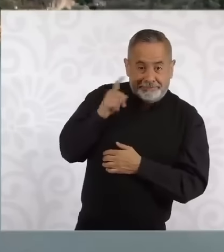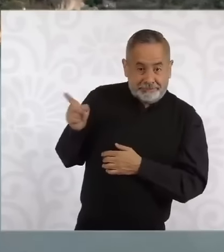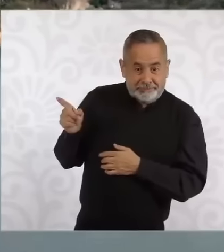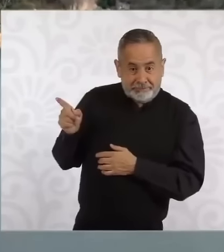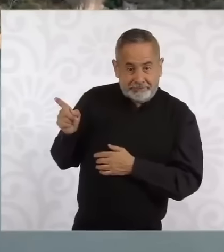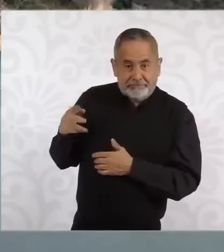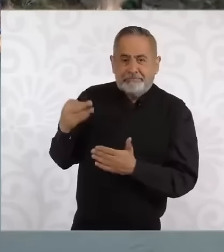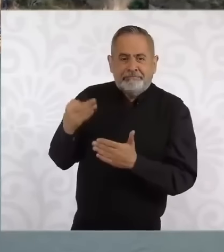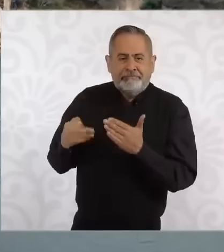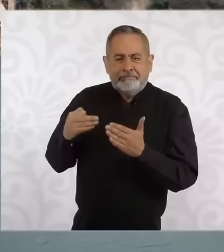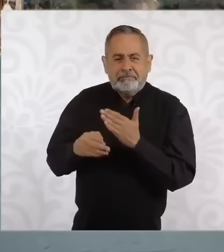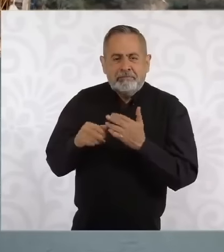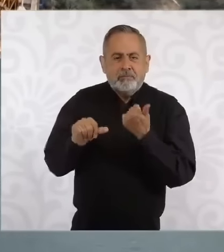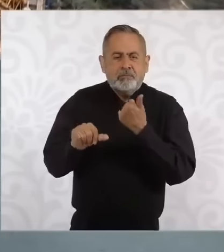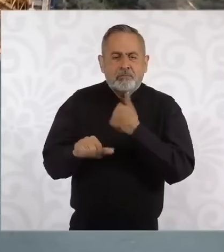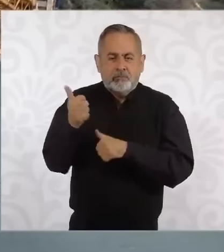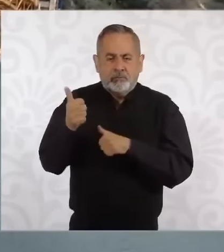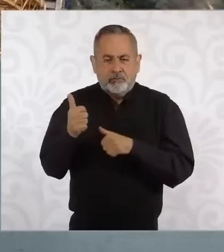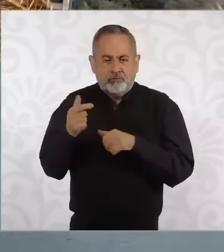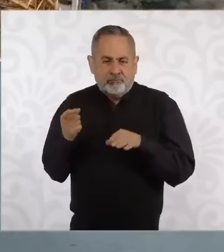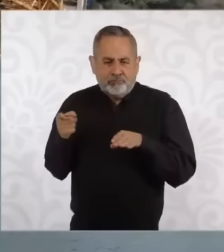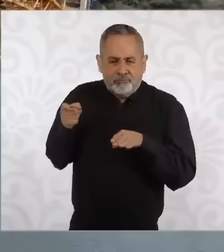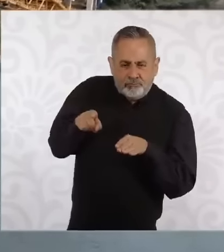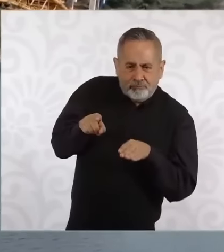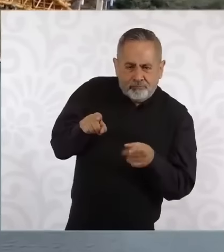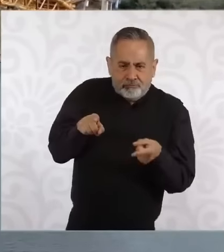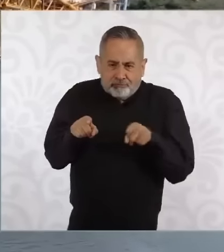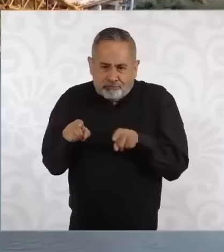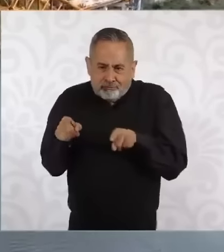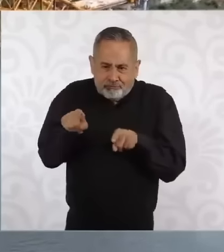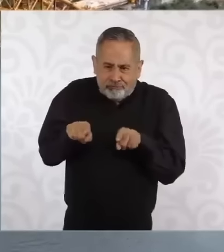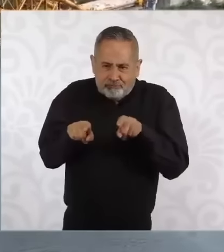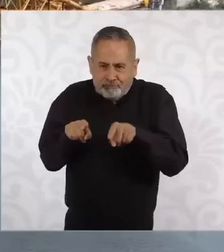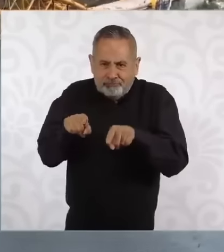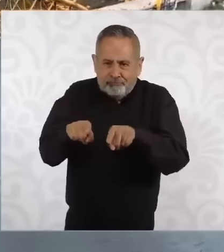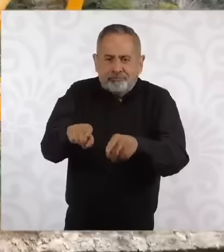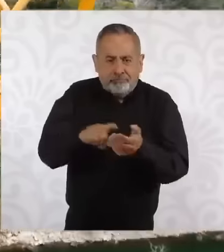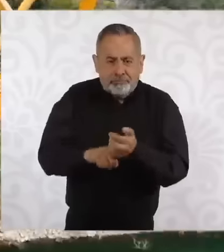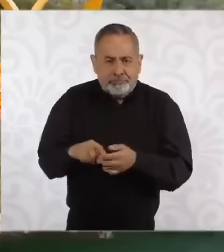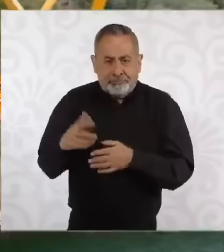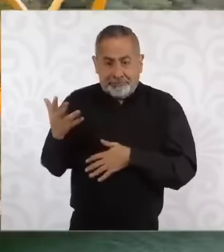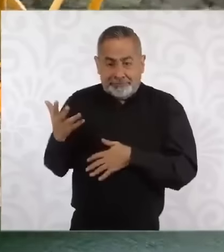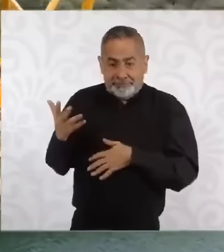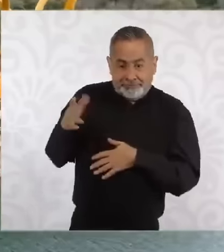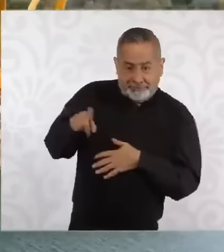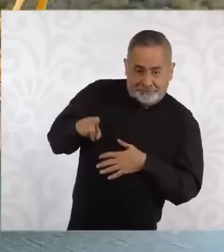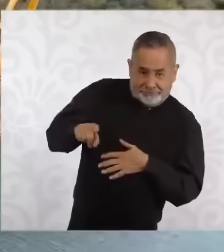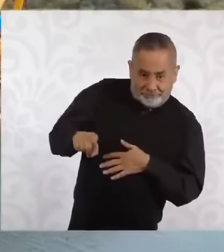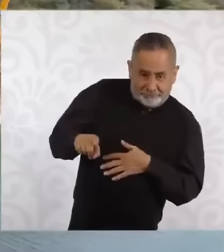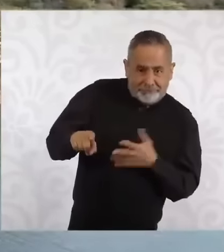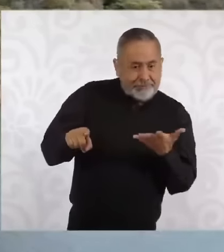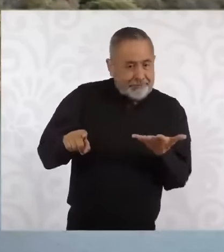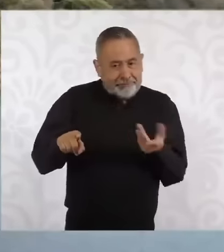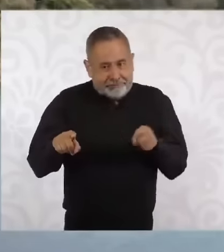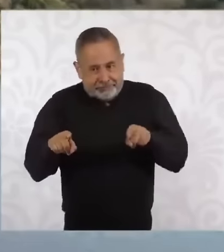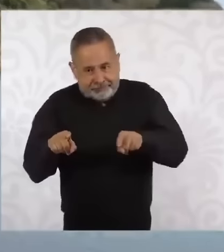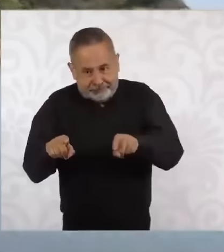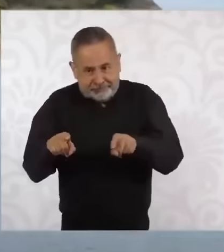nos faltan 11 dovelas. Eh, son cinco de cada lado y la central. Eh, y pues va muy bien,